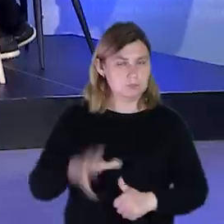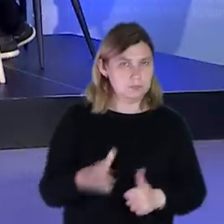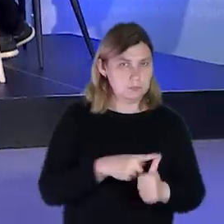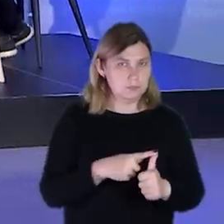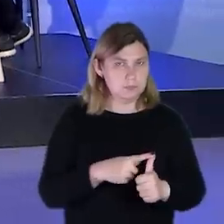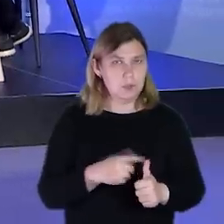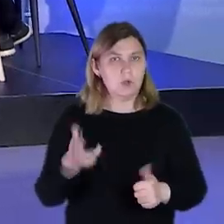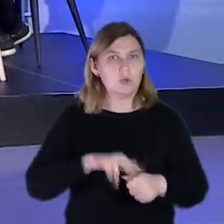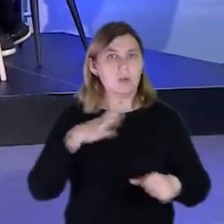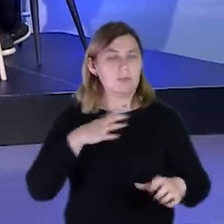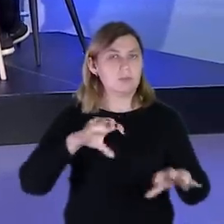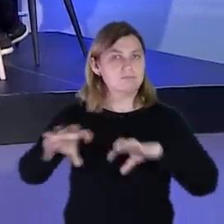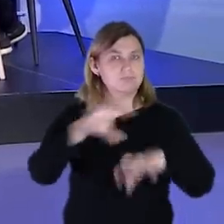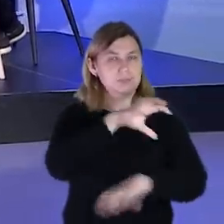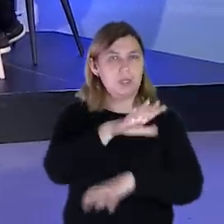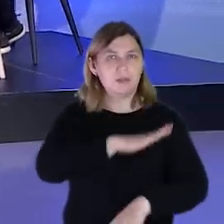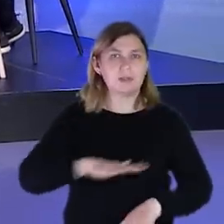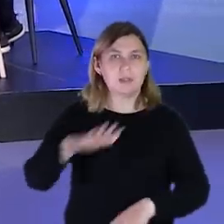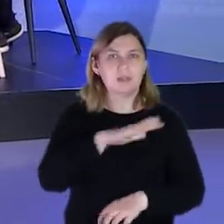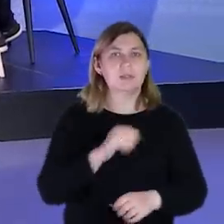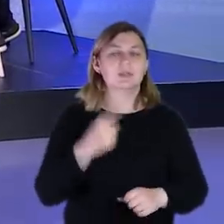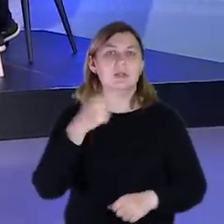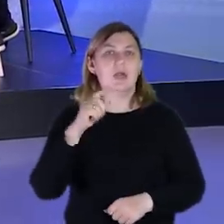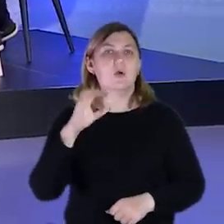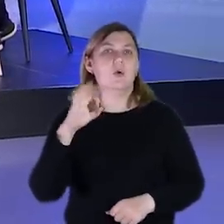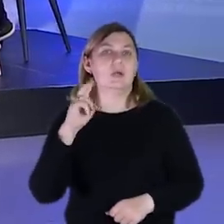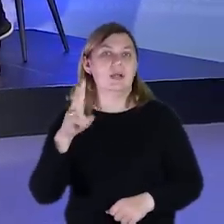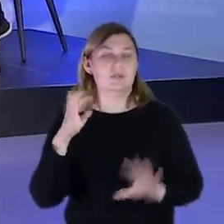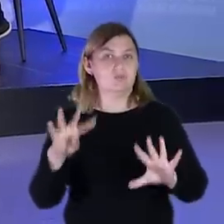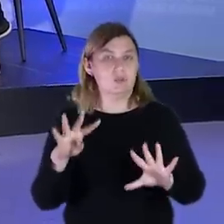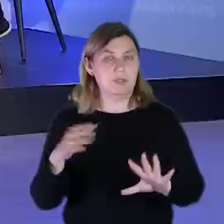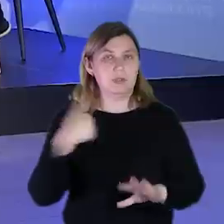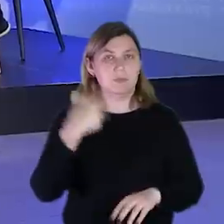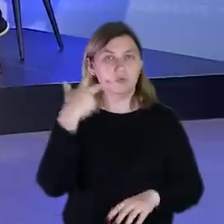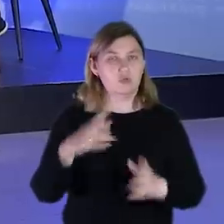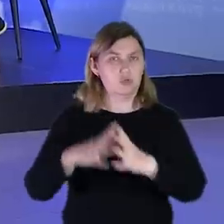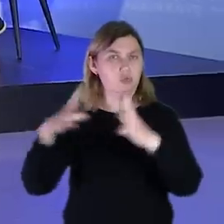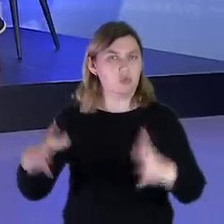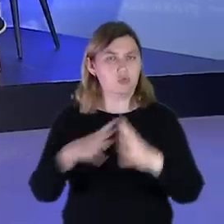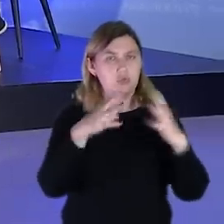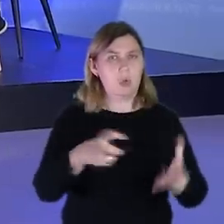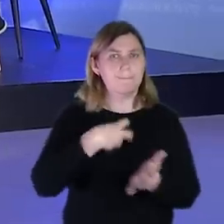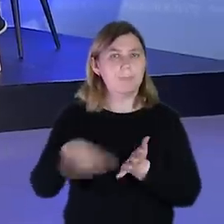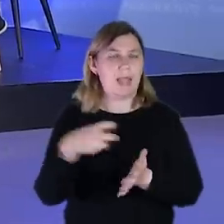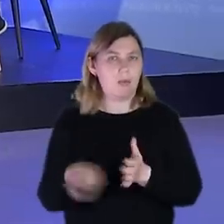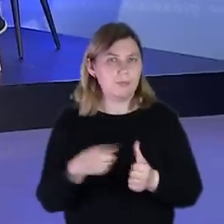które były rozmieszczone na terenie DOK IX. Tam były trzy jednostki duże piechoty,